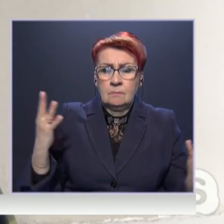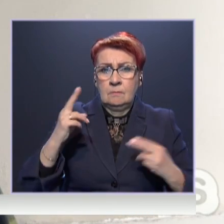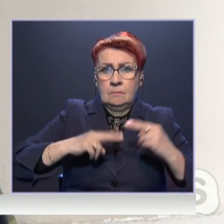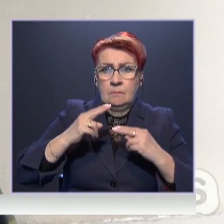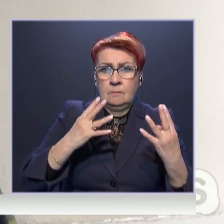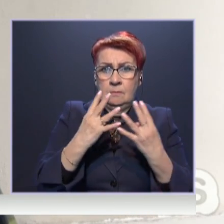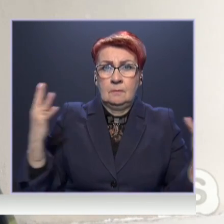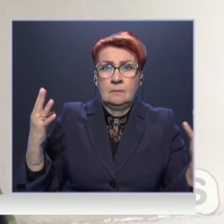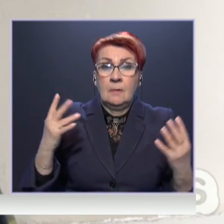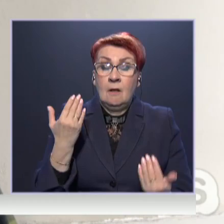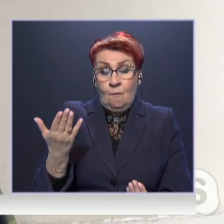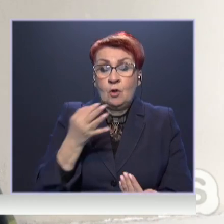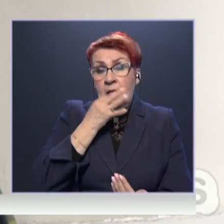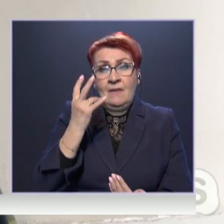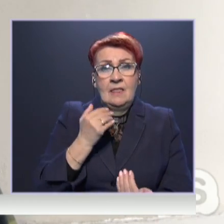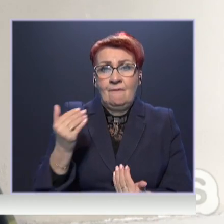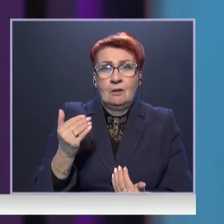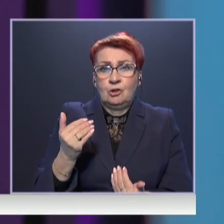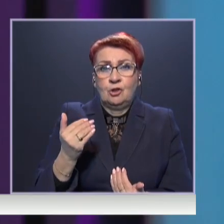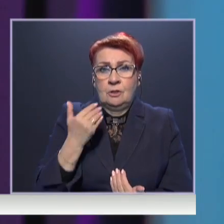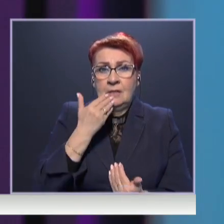вот ответ на наш вопрос запрос если есть головах